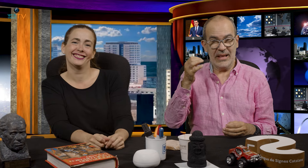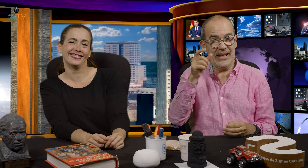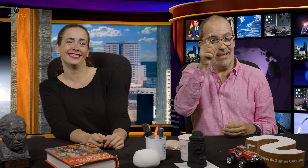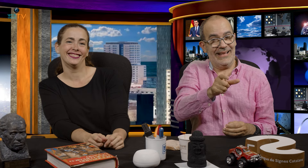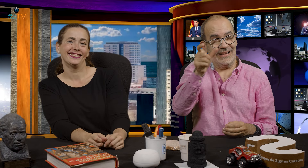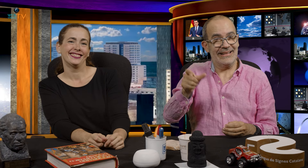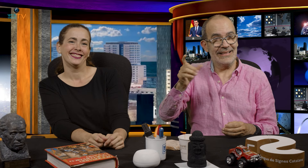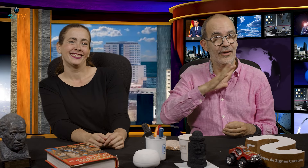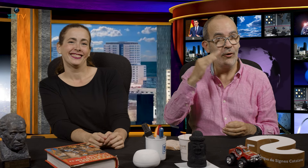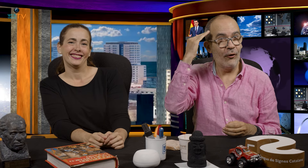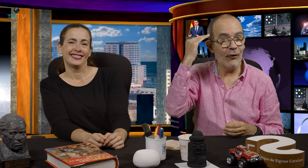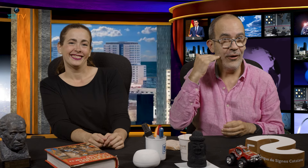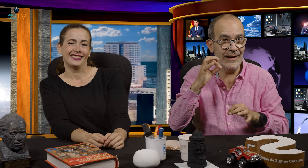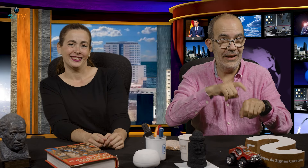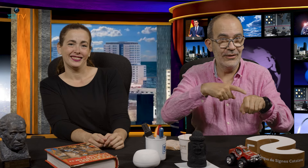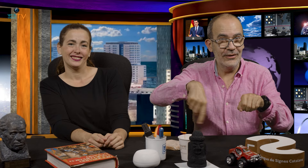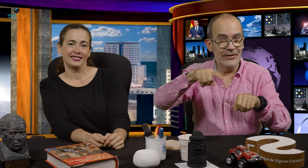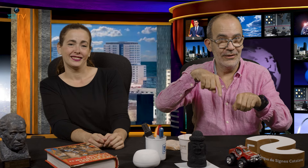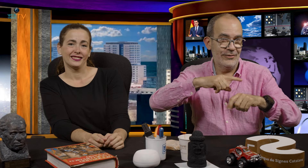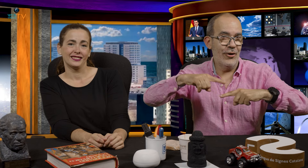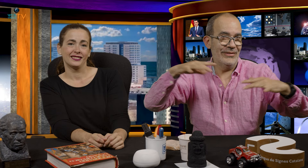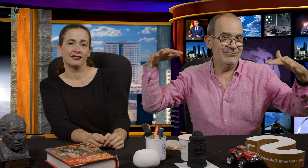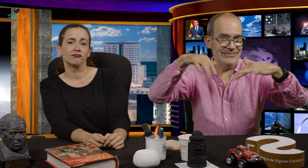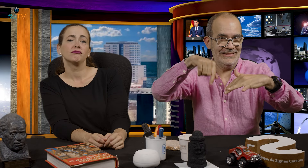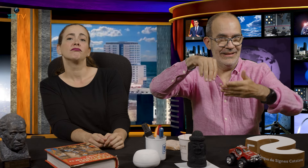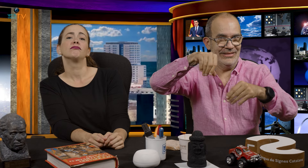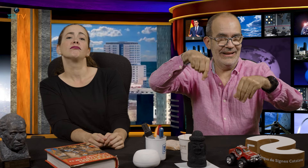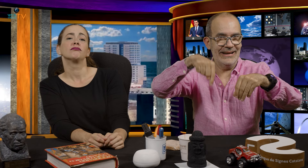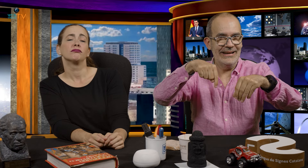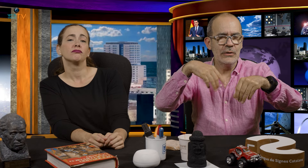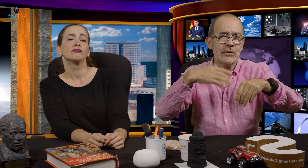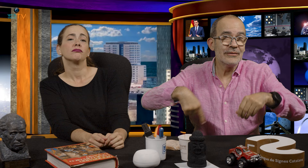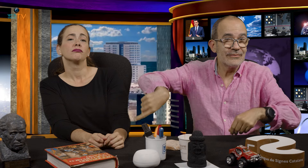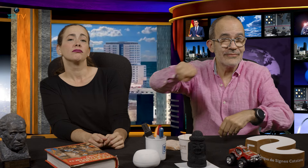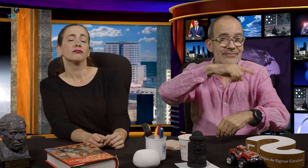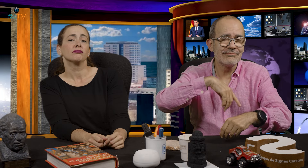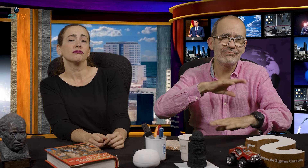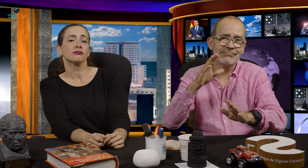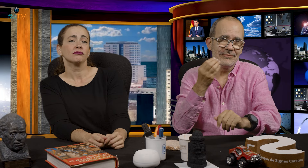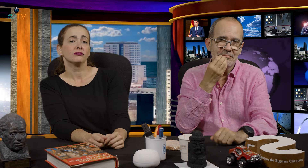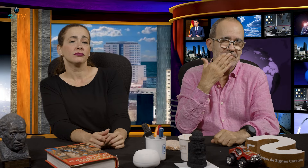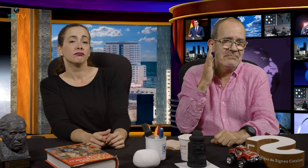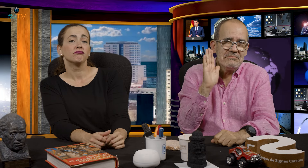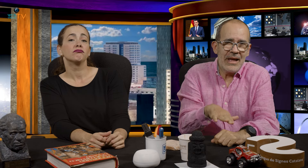Realmente los organizadores, los coreanos son personas muy majas,